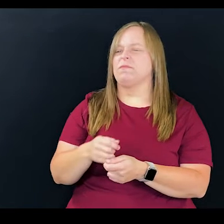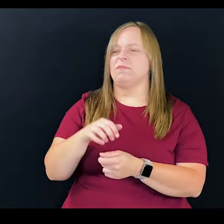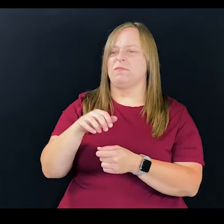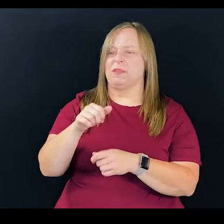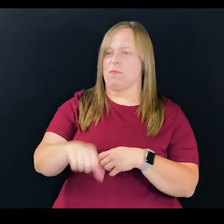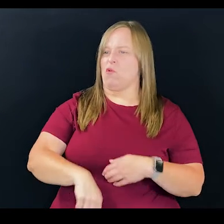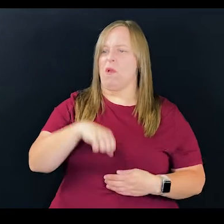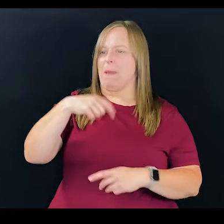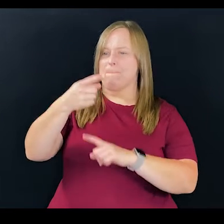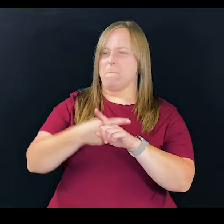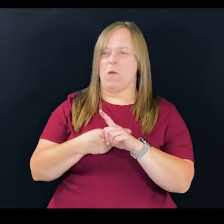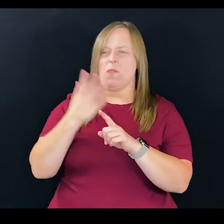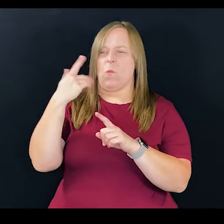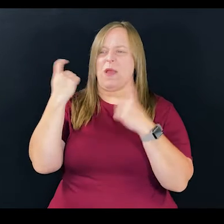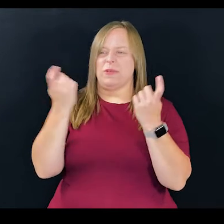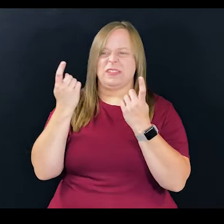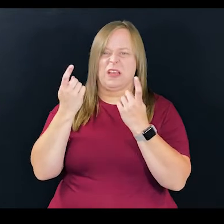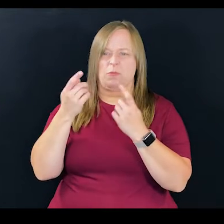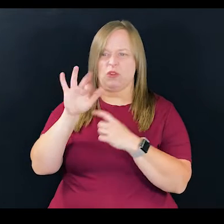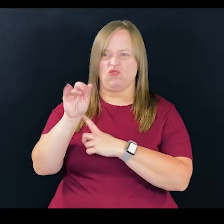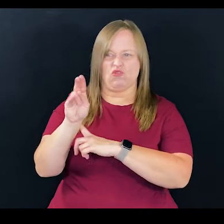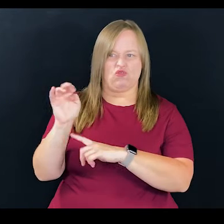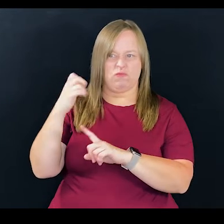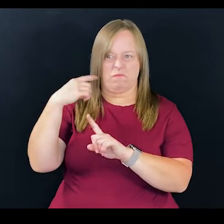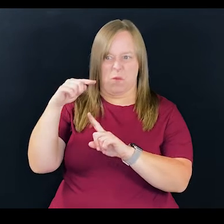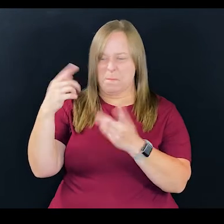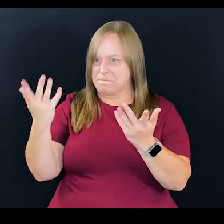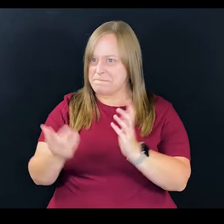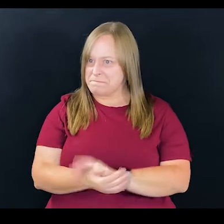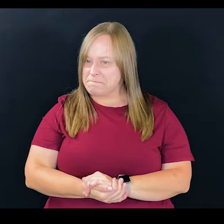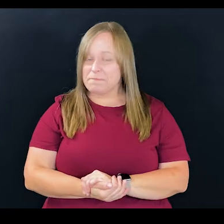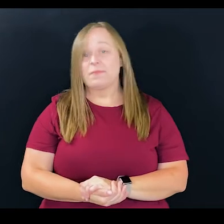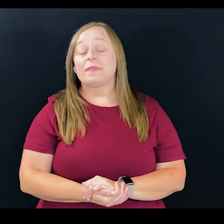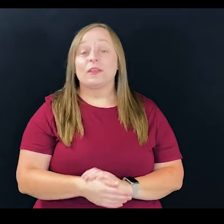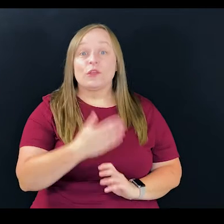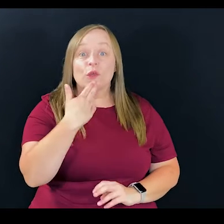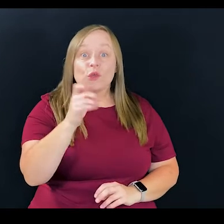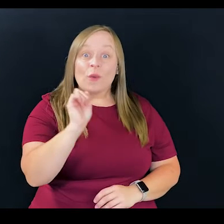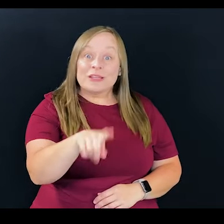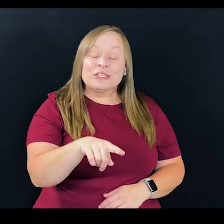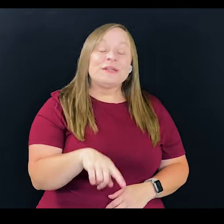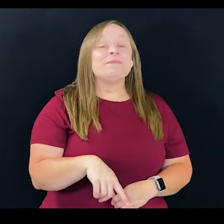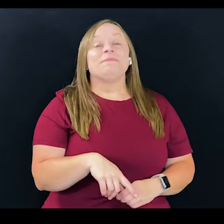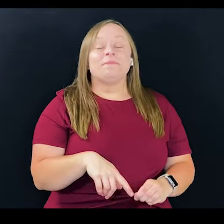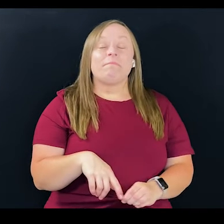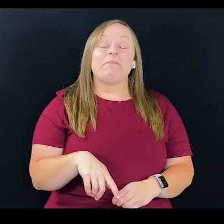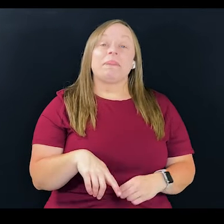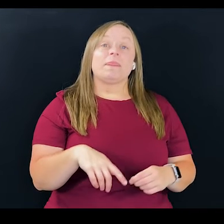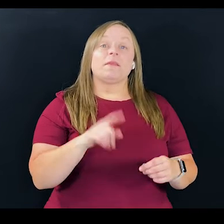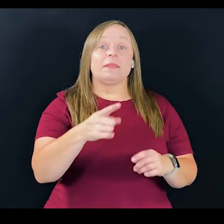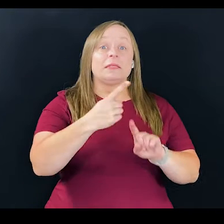¿Y qué es el mes del orgullo? ¿Y por qué se celebra este mes? Sí, es una buena pregunta.